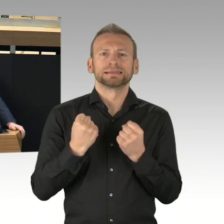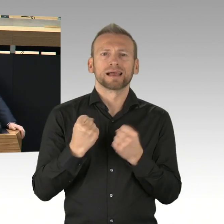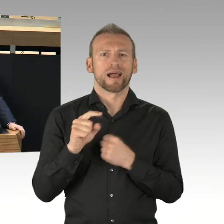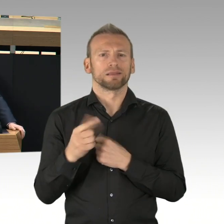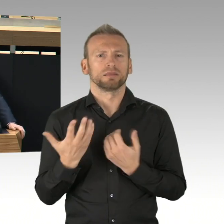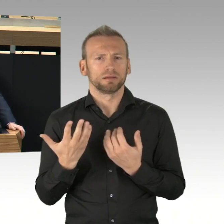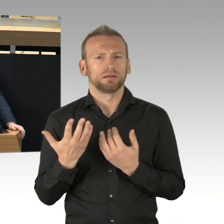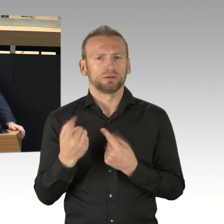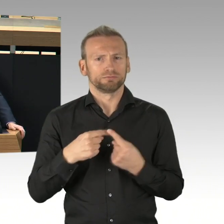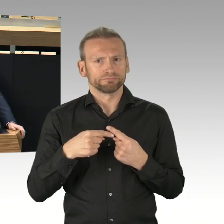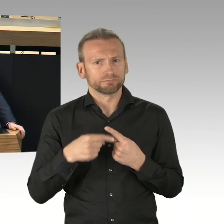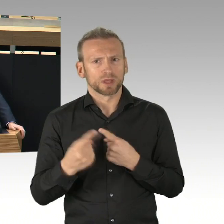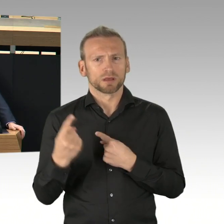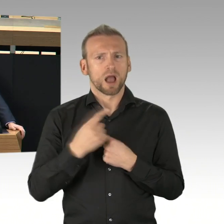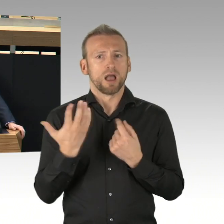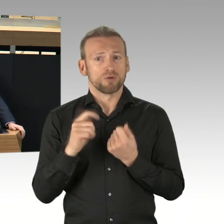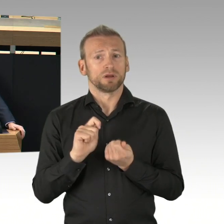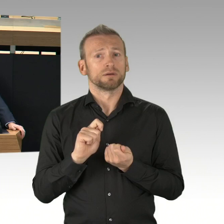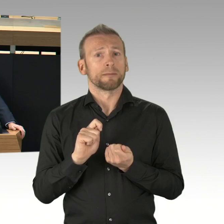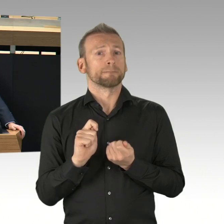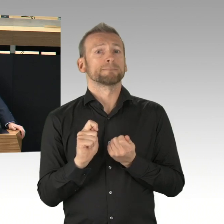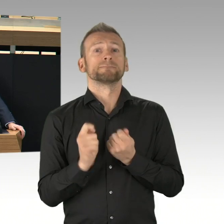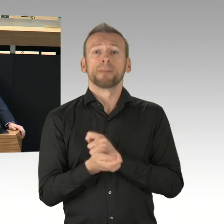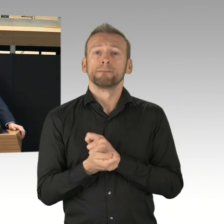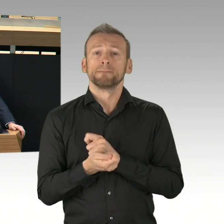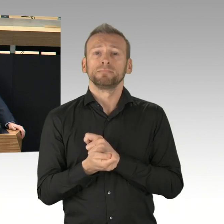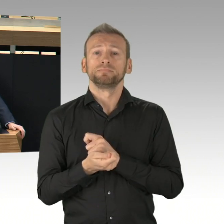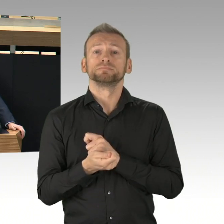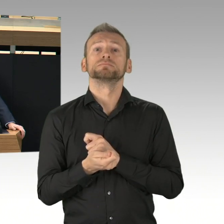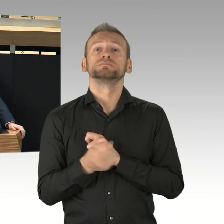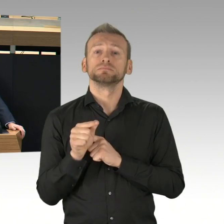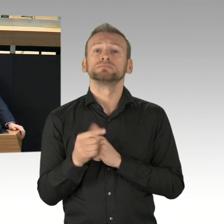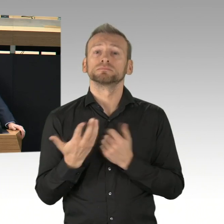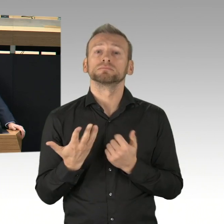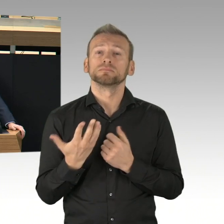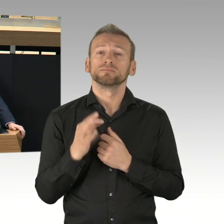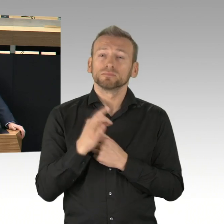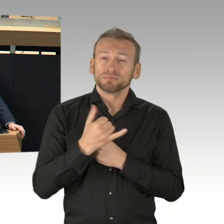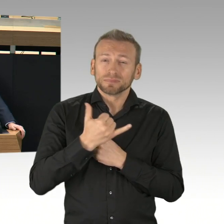(Beifall) Und stattdessen organisieren Sie die Knappheit am Markt.